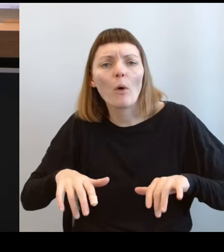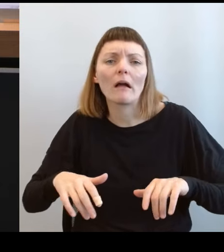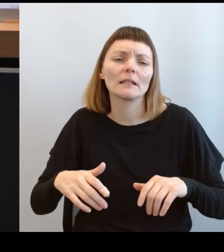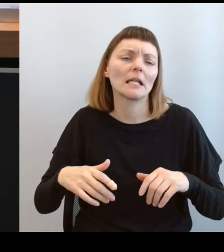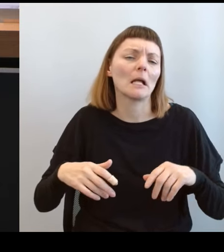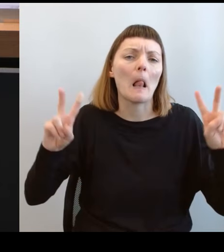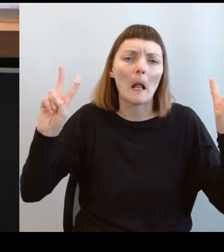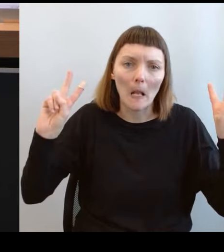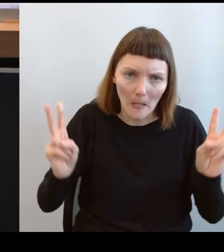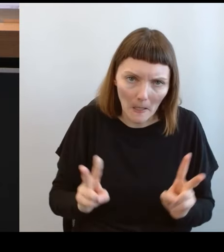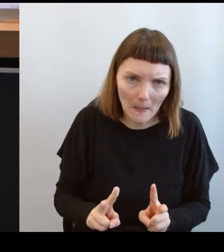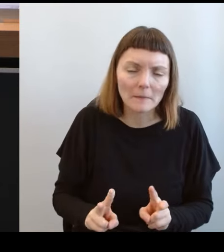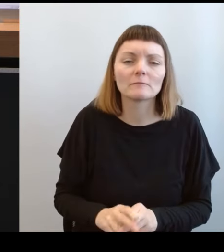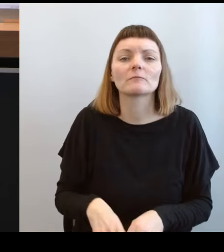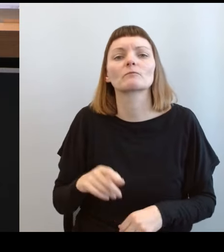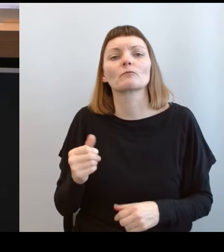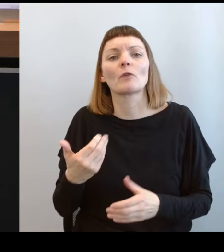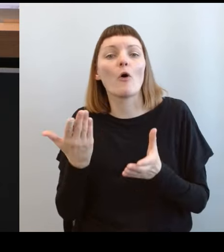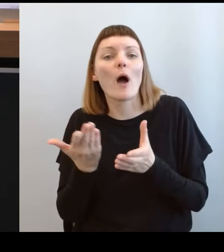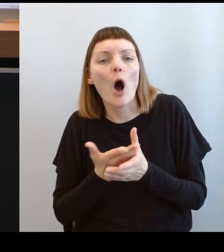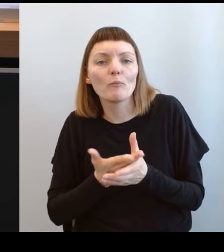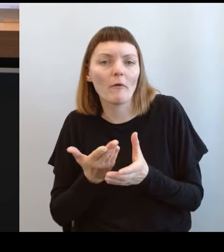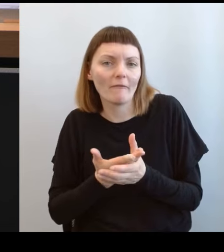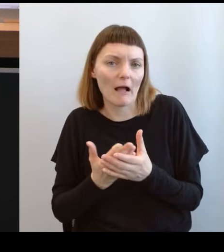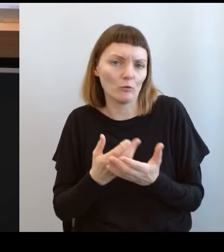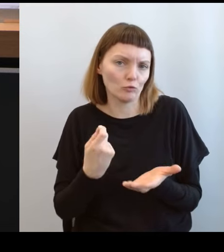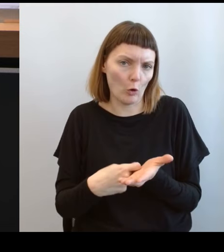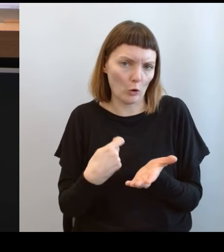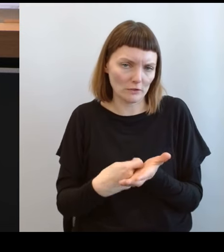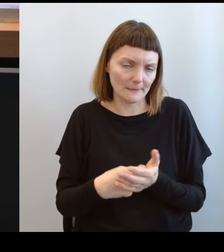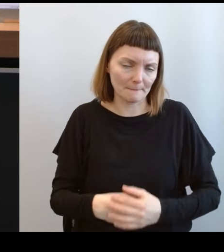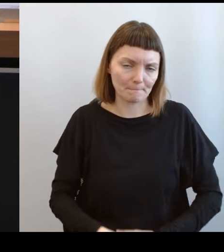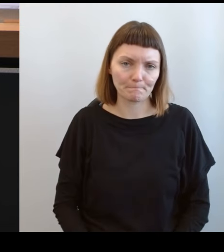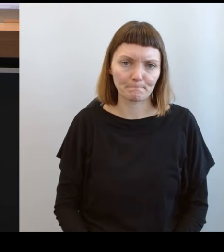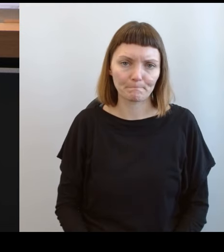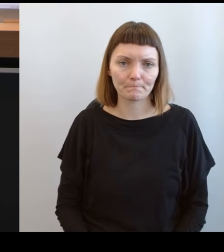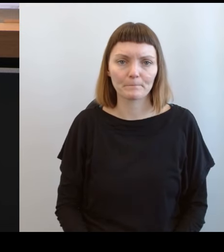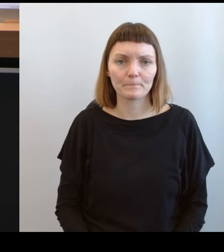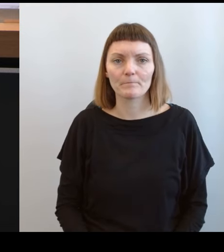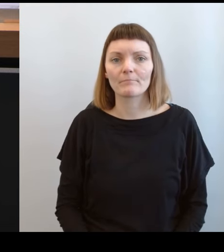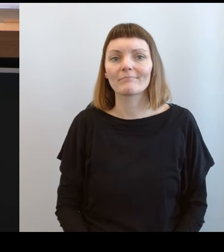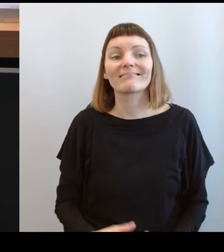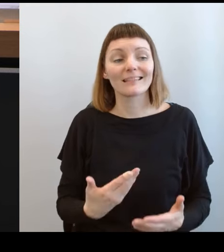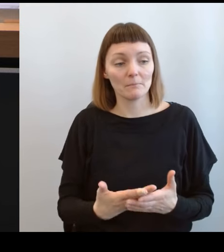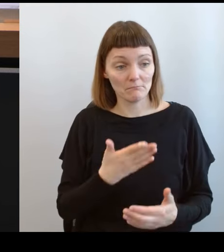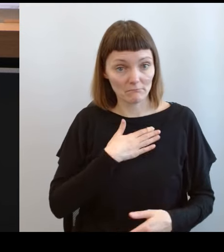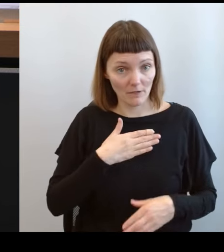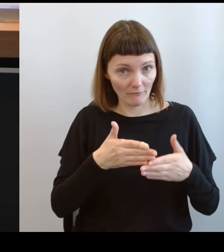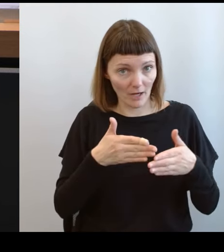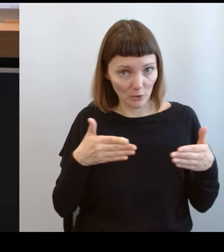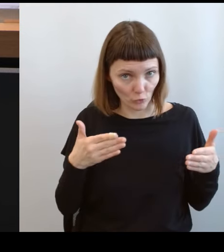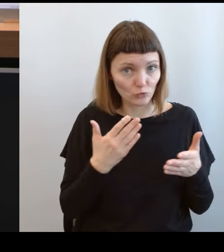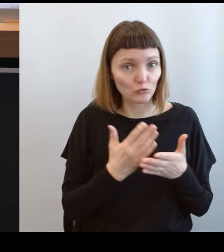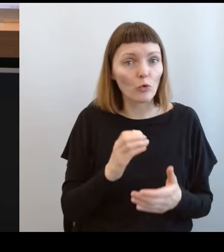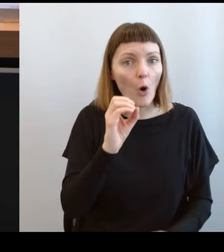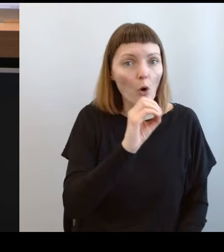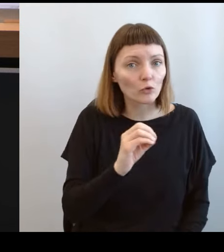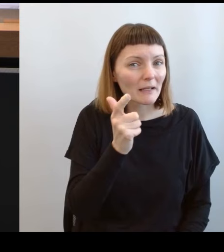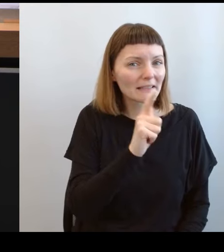Sehr geehrte Damen und Herren, genau aus diesen Gründen hat meine Fraktion bereits im Oktober 2022 noch in der R2gKoalition vorgeschlagen,